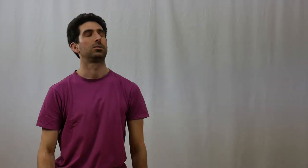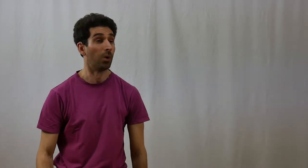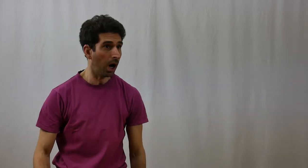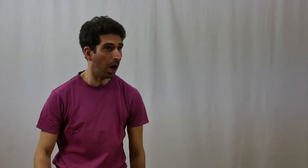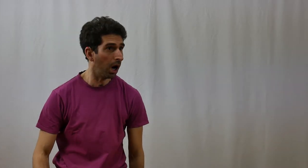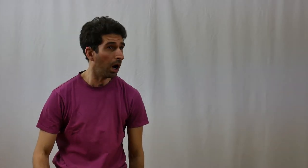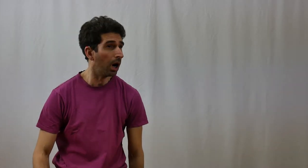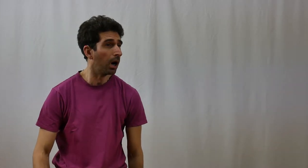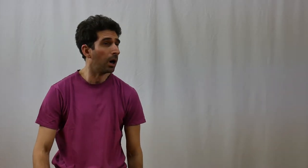Ouaaaaah !